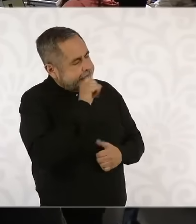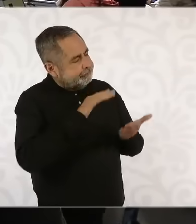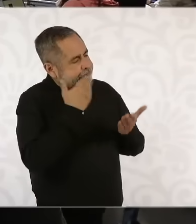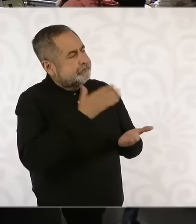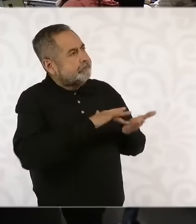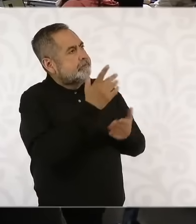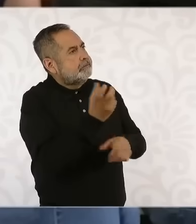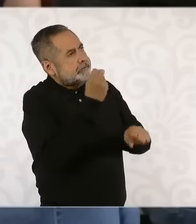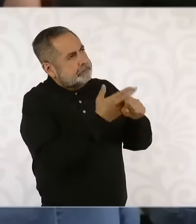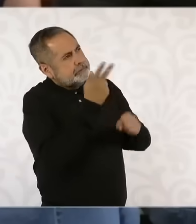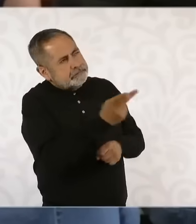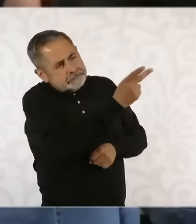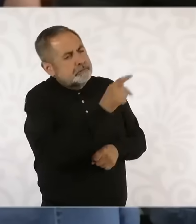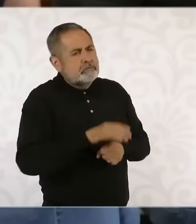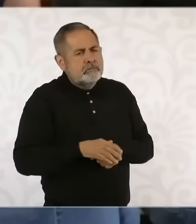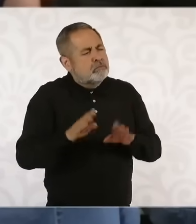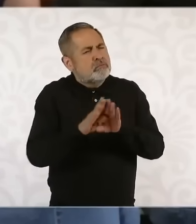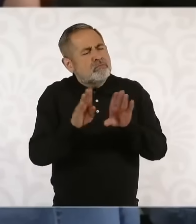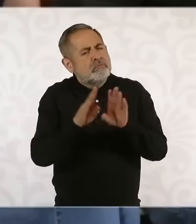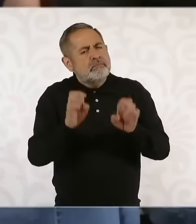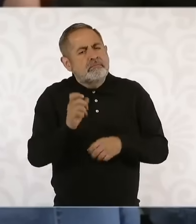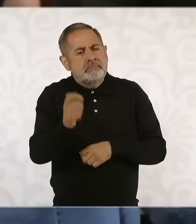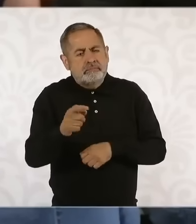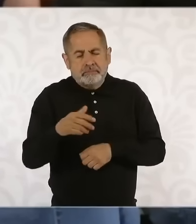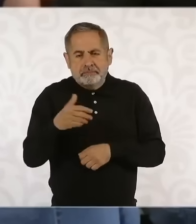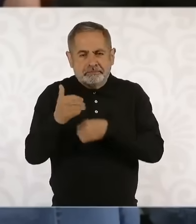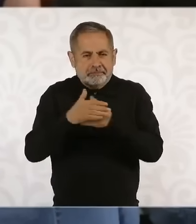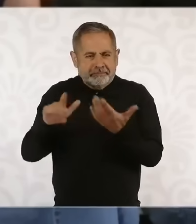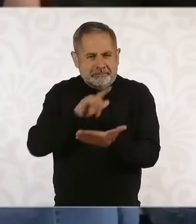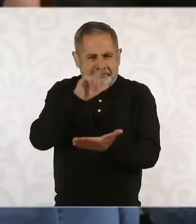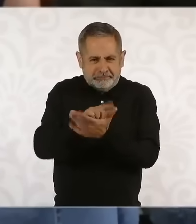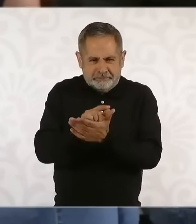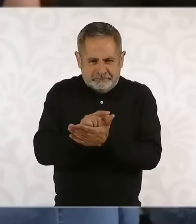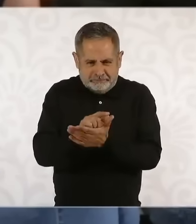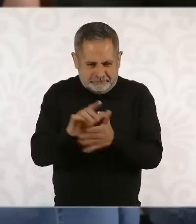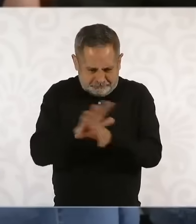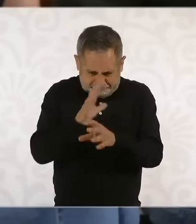secretaria, ¿cómo va la implementación de las reformas en materia de desaparición forzada de